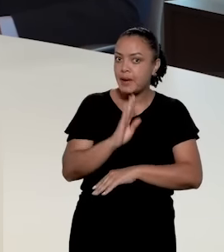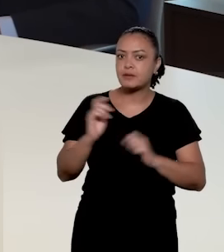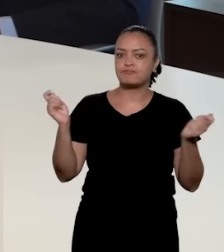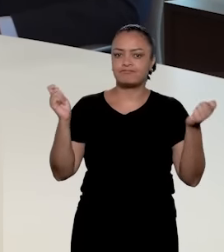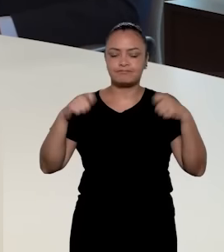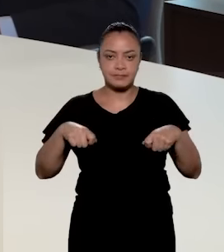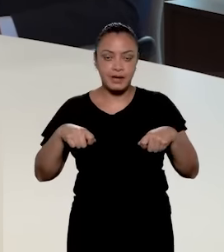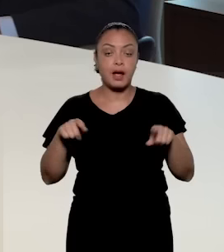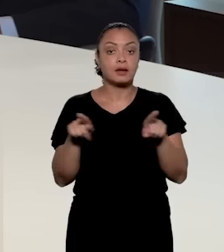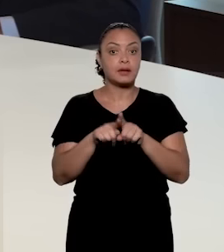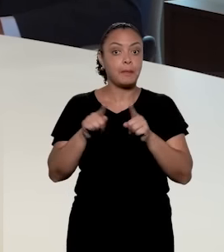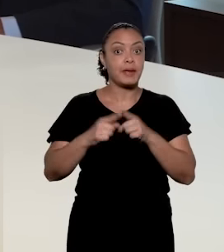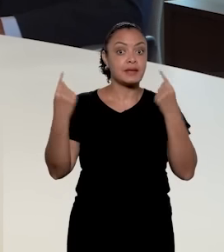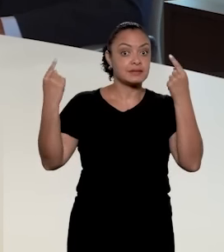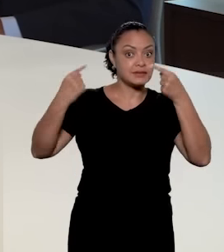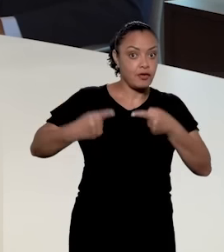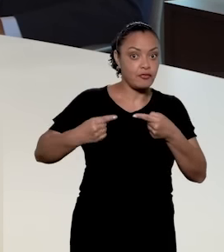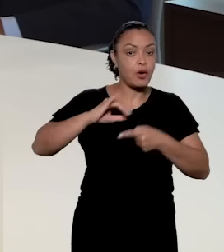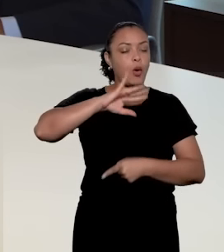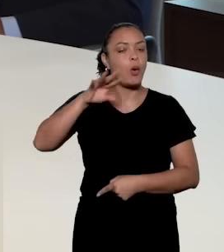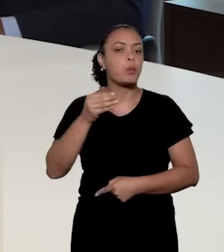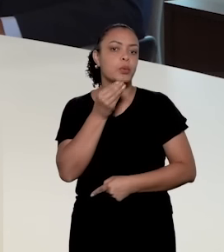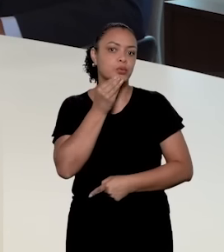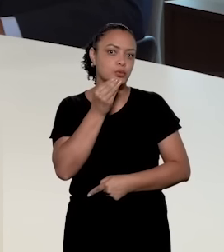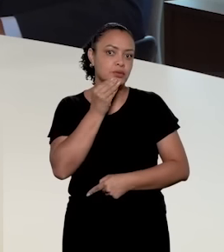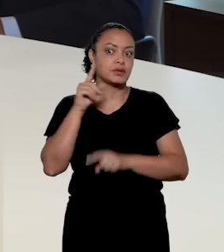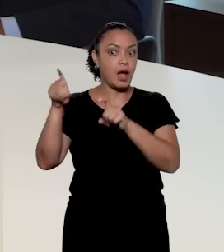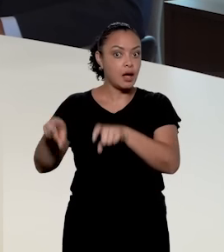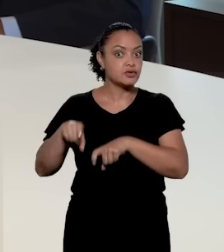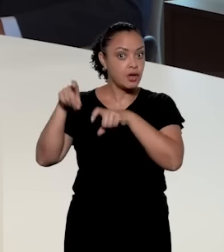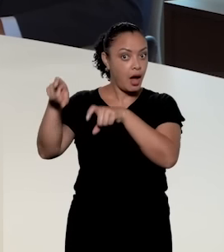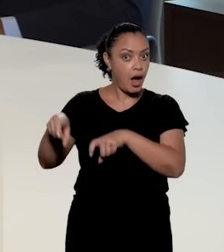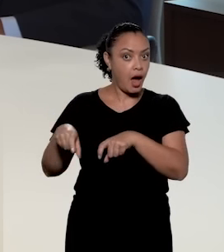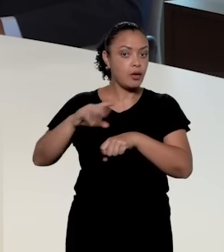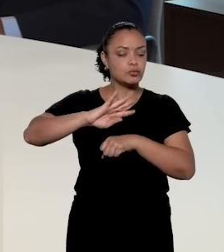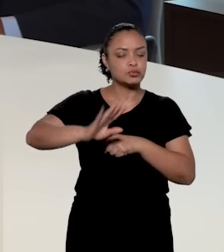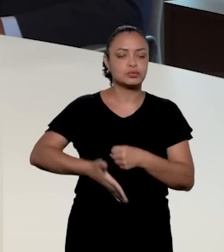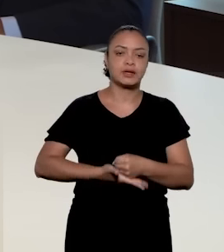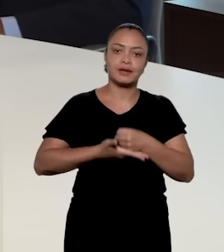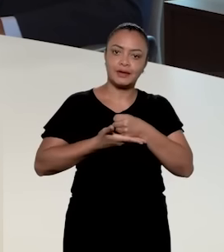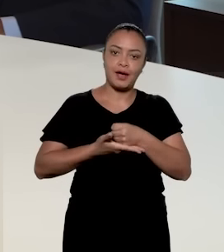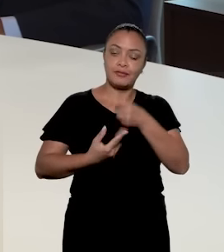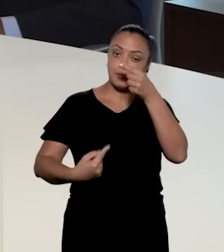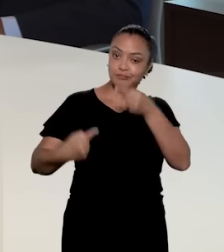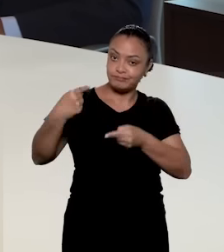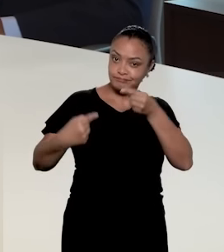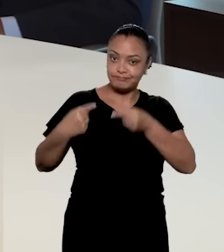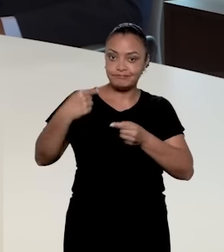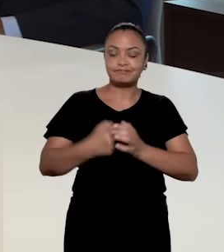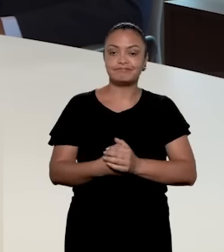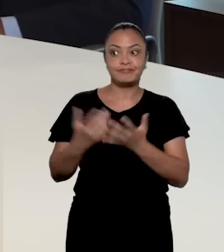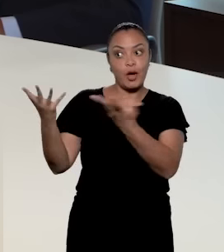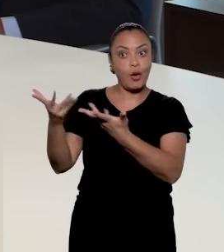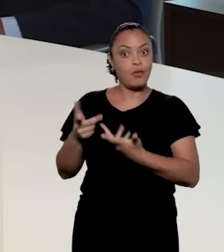os desafios e oportunidades de um agro sustentável e mais competitivo, o nosso convidado de hoje é o